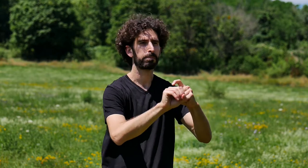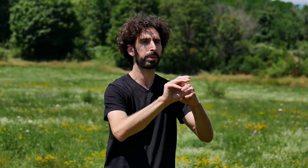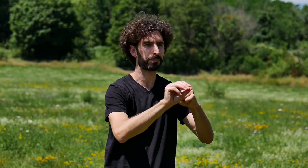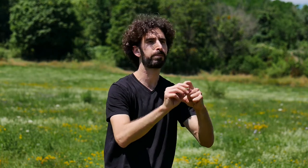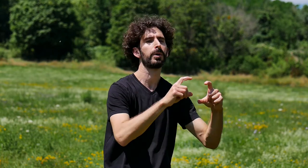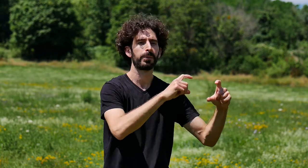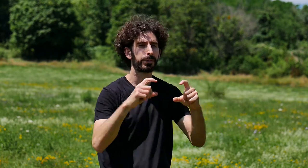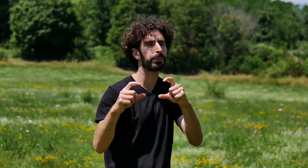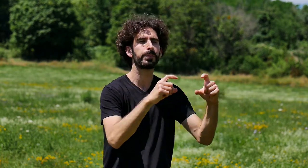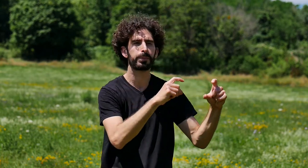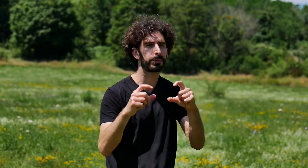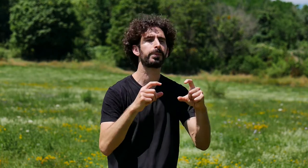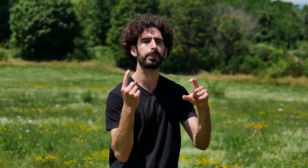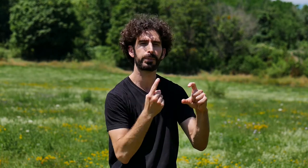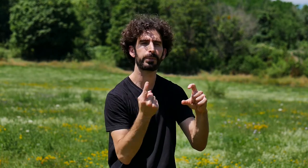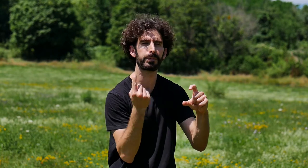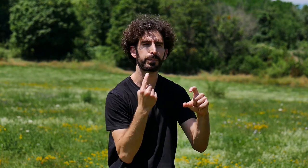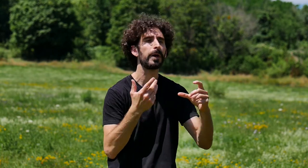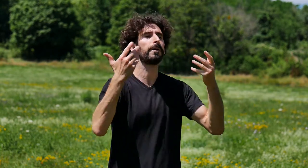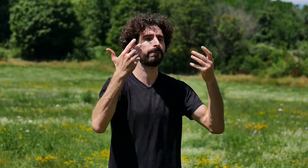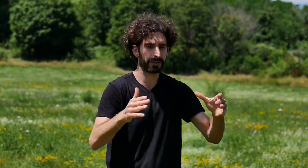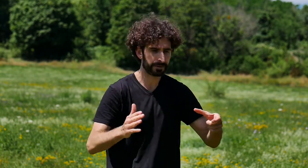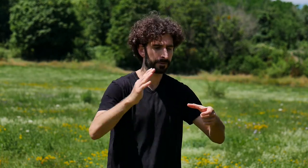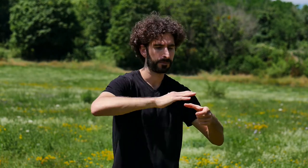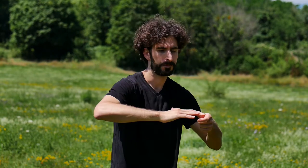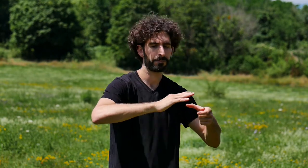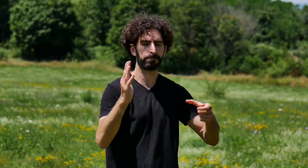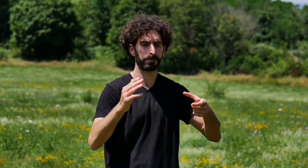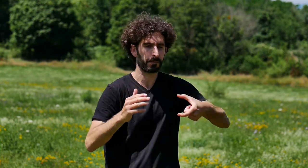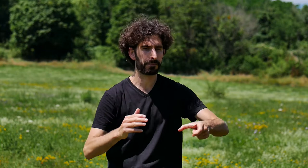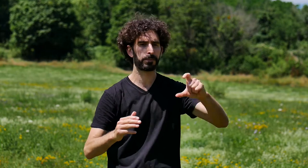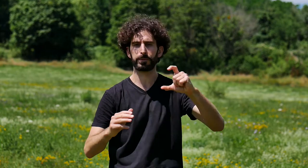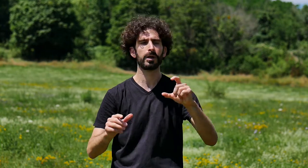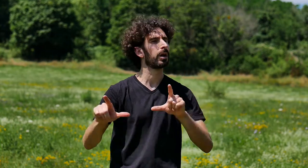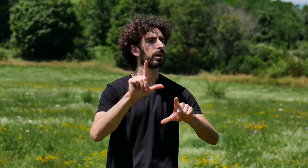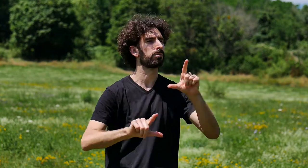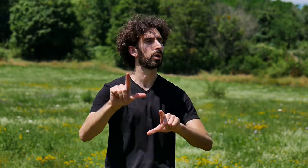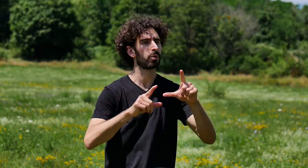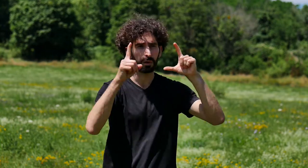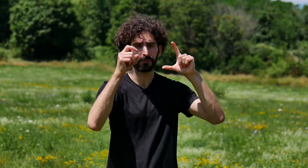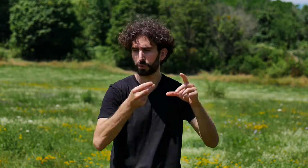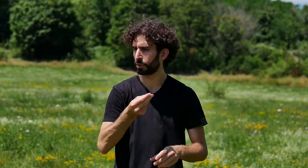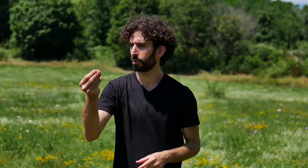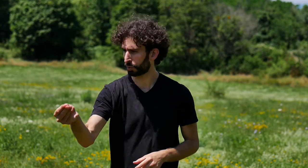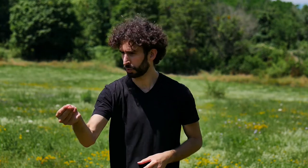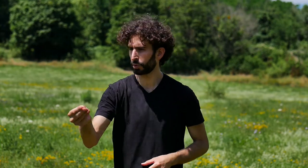et ainsi de suite. Puis on retirait la bobine qui était remise à un laboratoire de photo